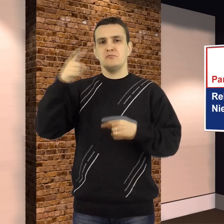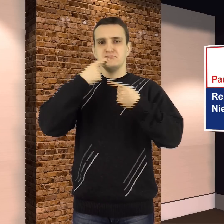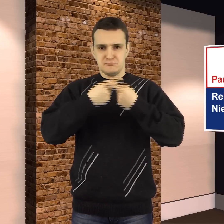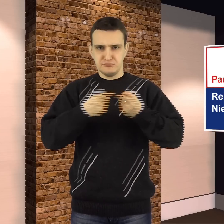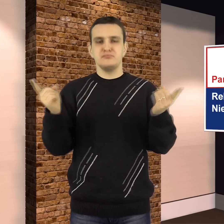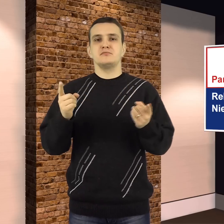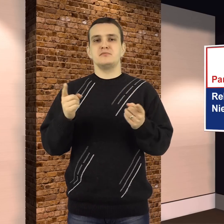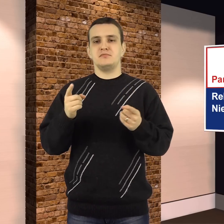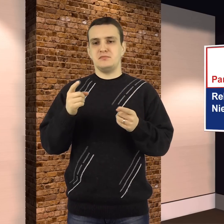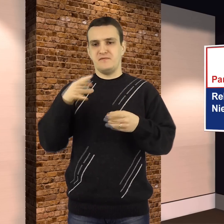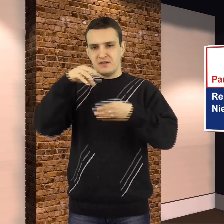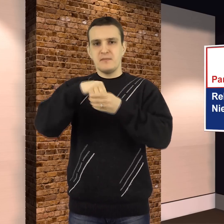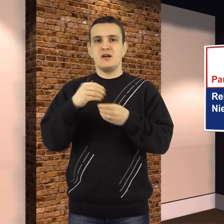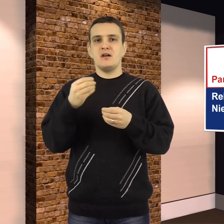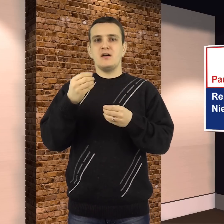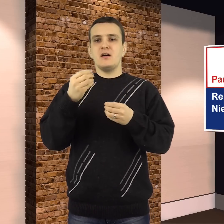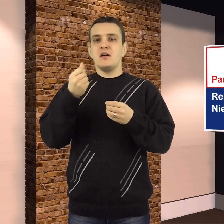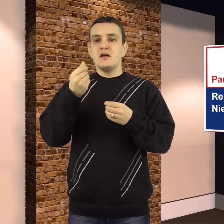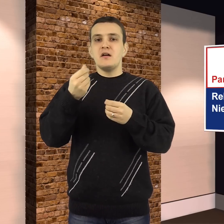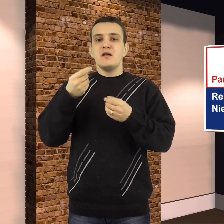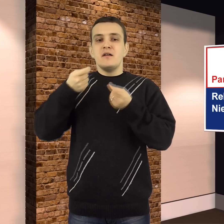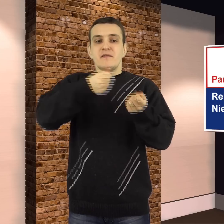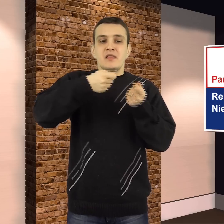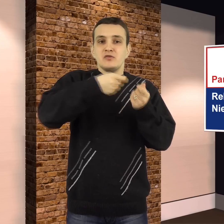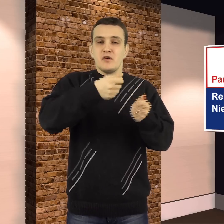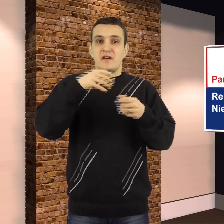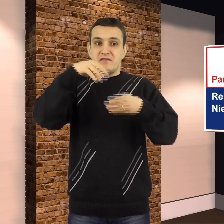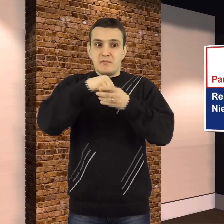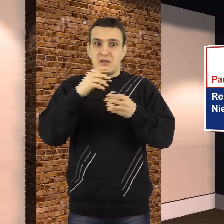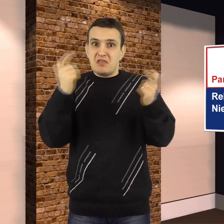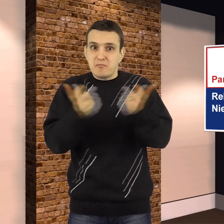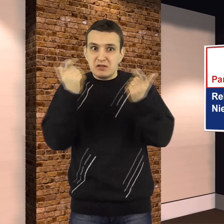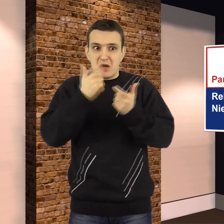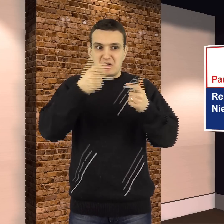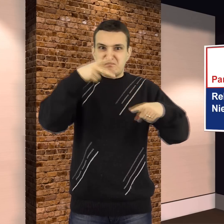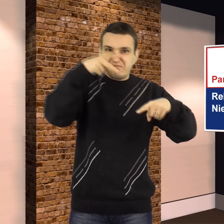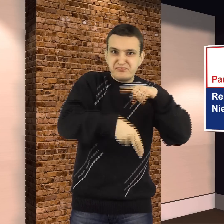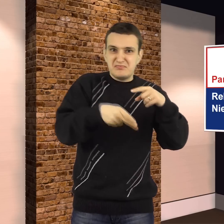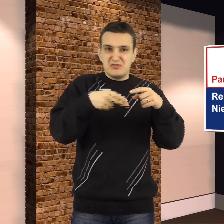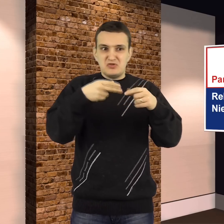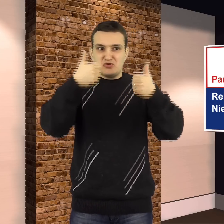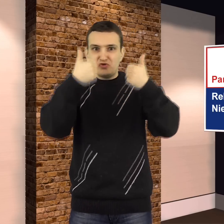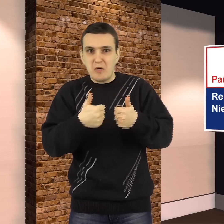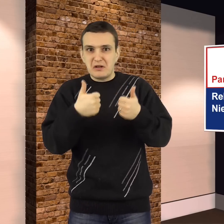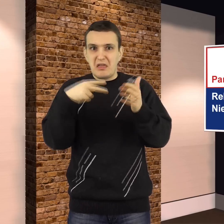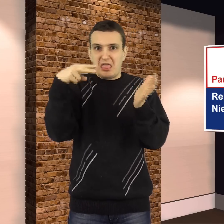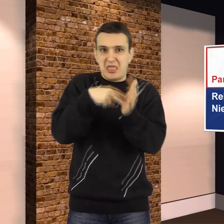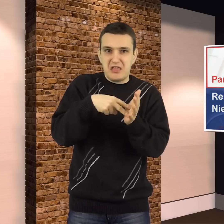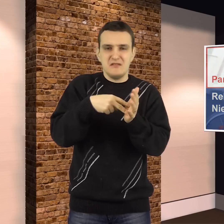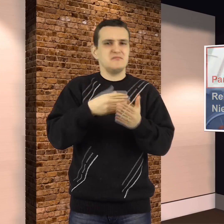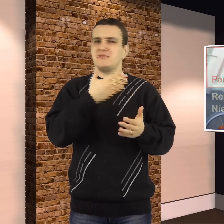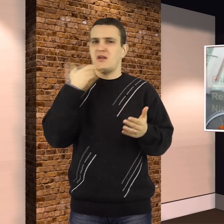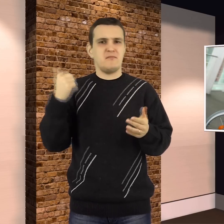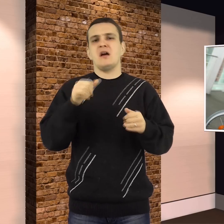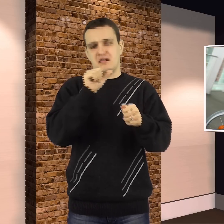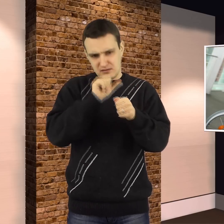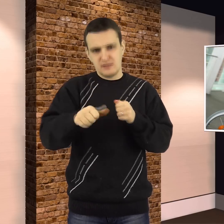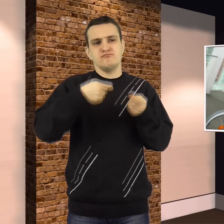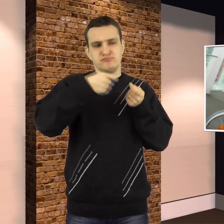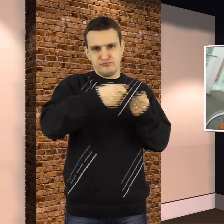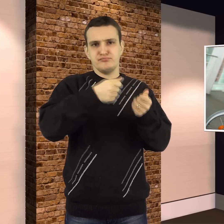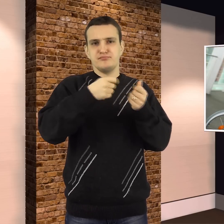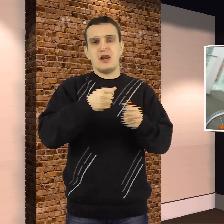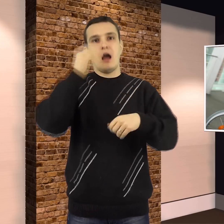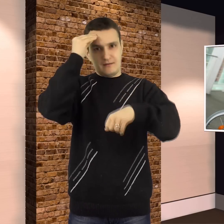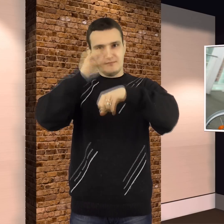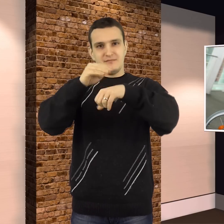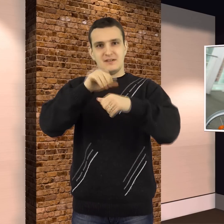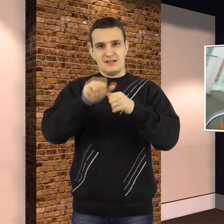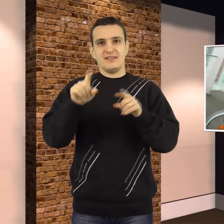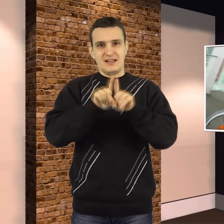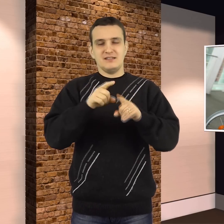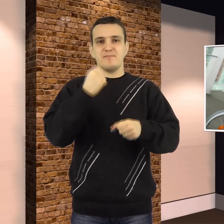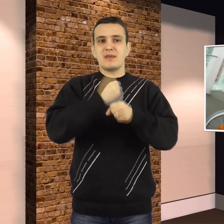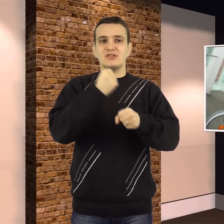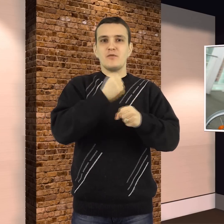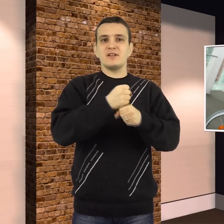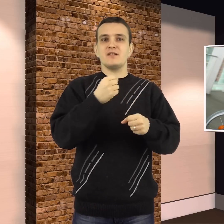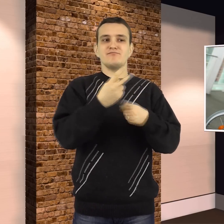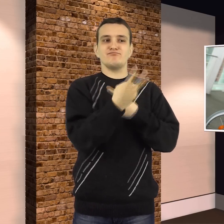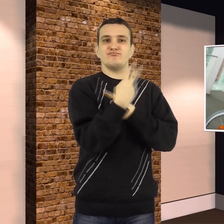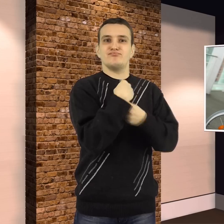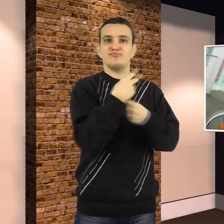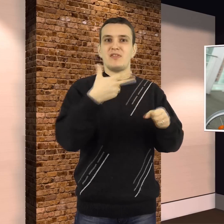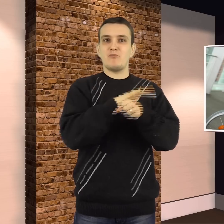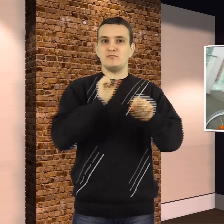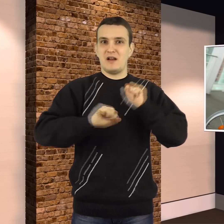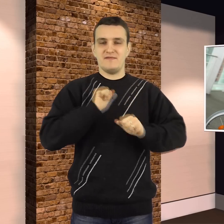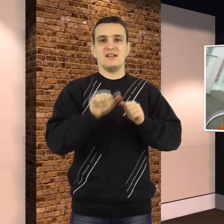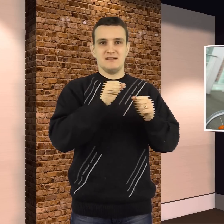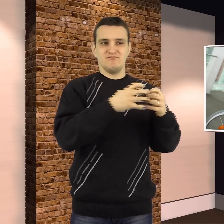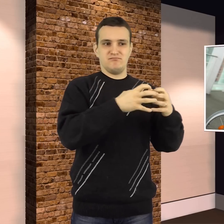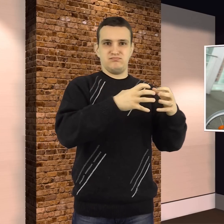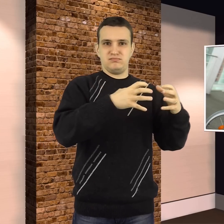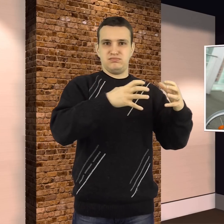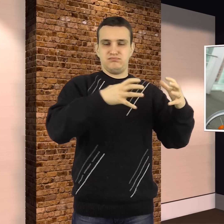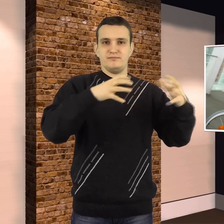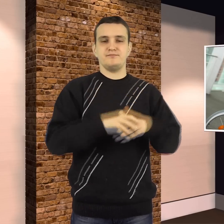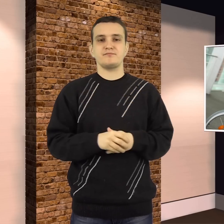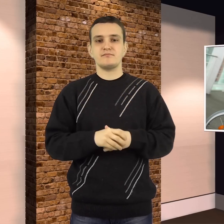PFRON informuje, że budżet nie jest zagrożony i będą dofinansowania do pensji. Zaznacza jednak, ze coraz więcej jest pracowników niepełnosprawnych.